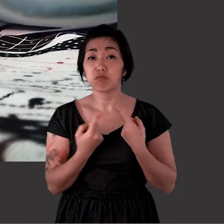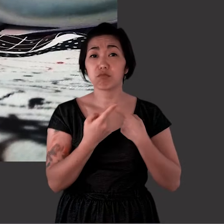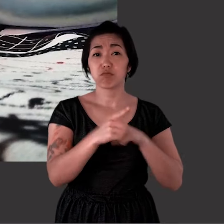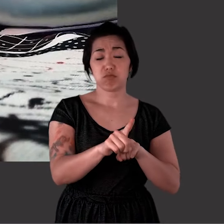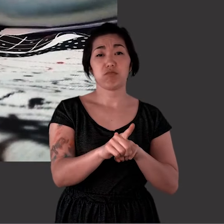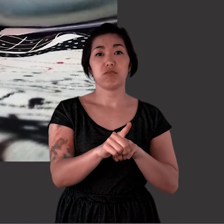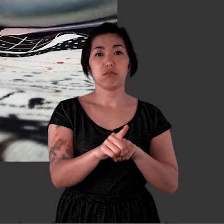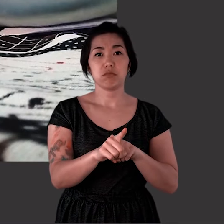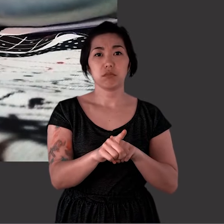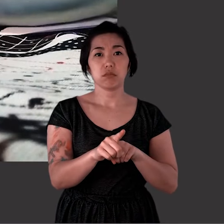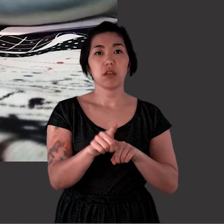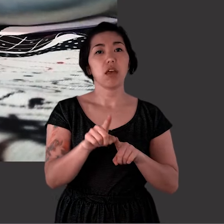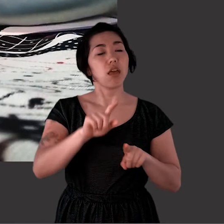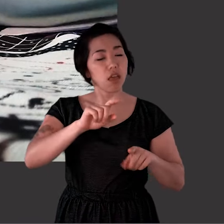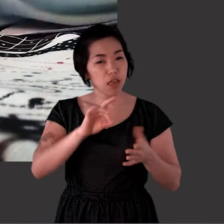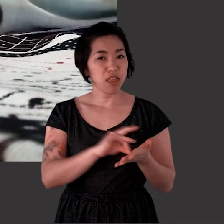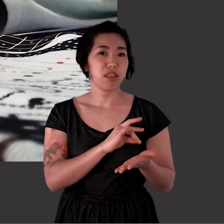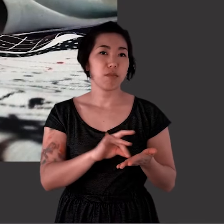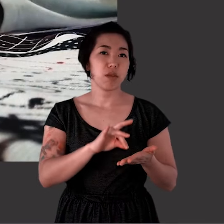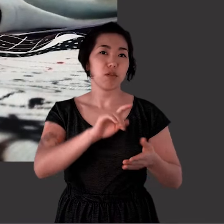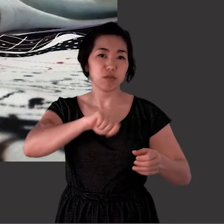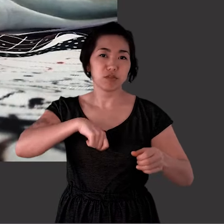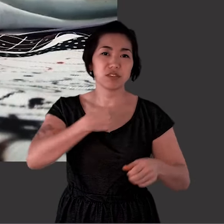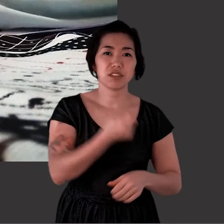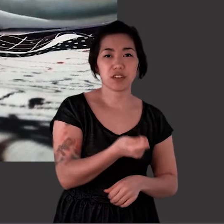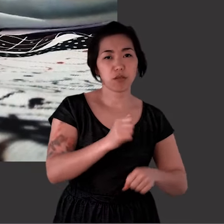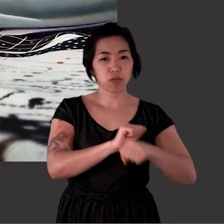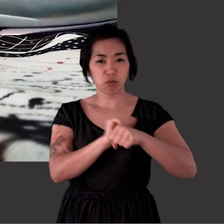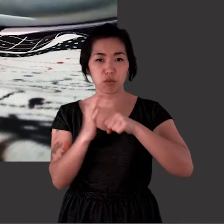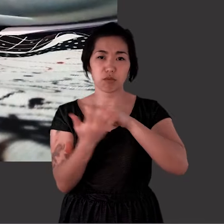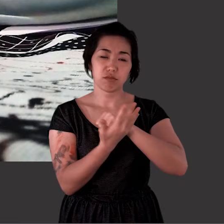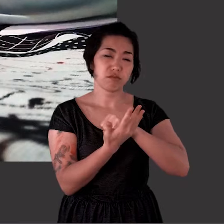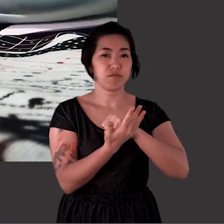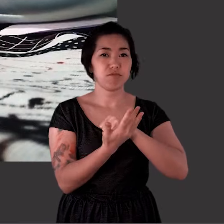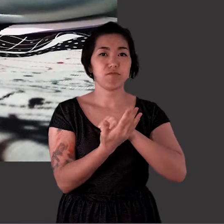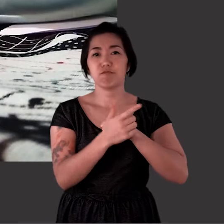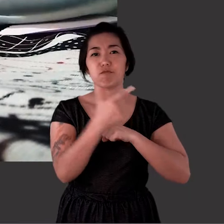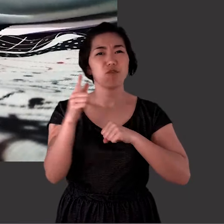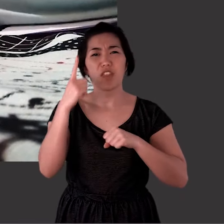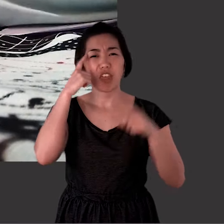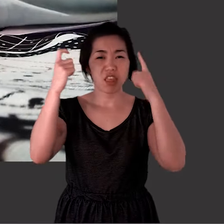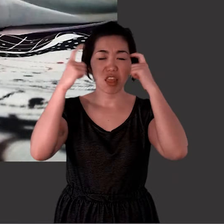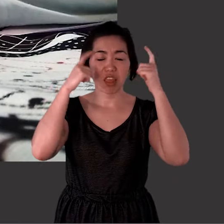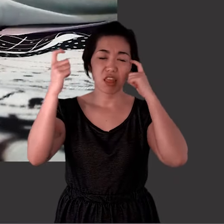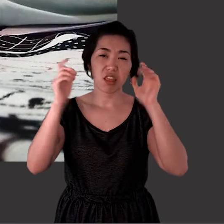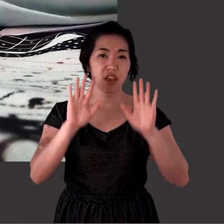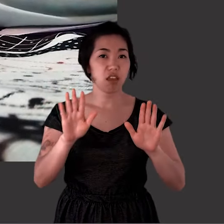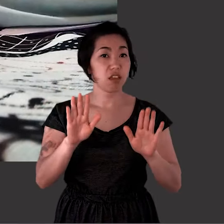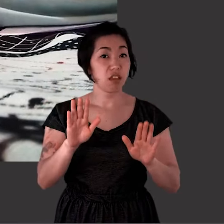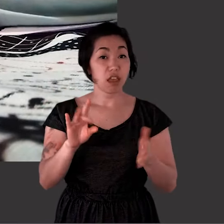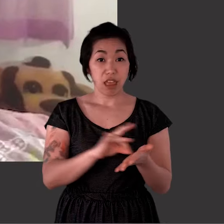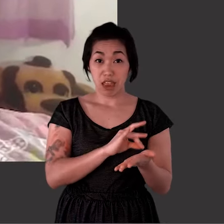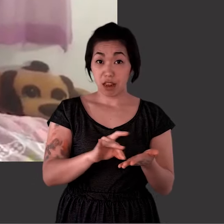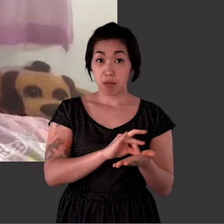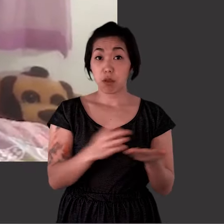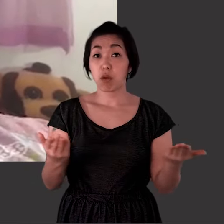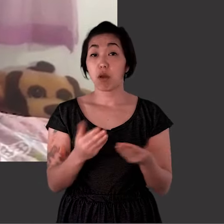Diante desse vírus não existe ideologia. Inimigos devem se tornar amigos